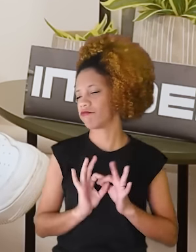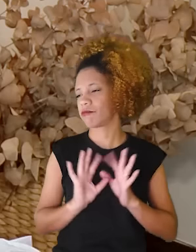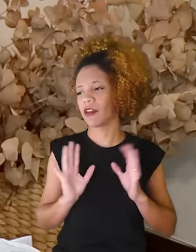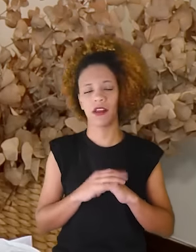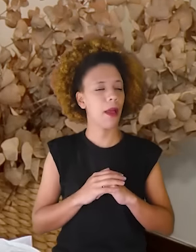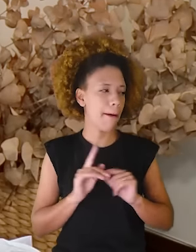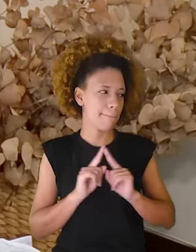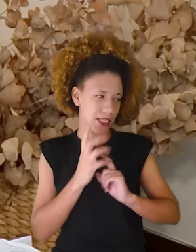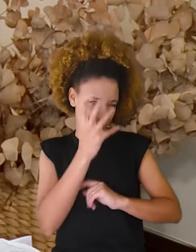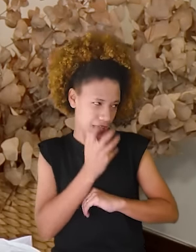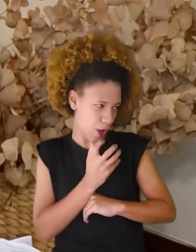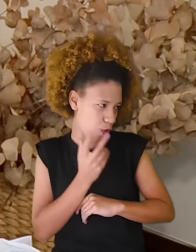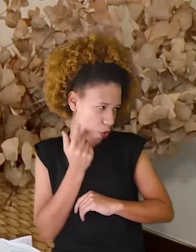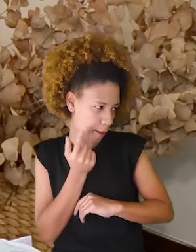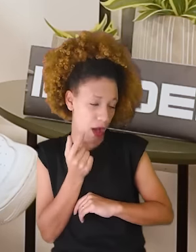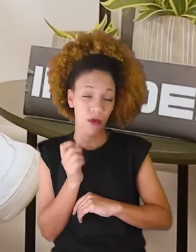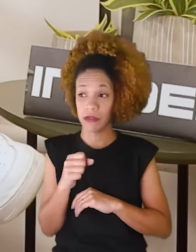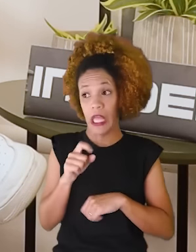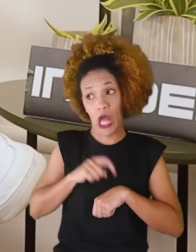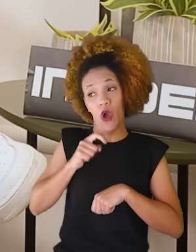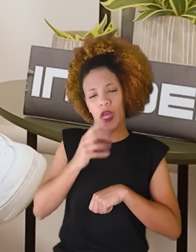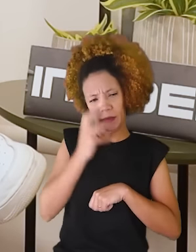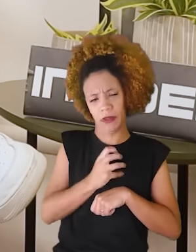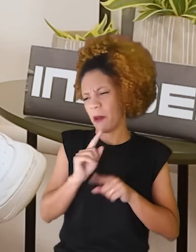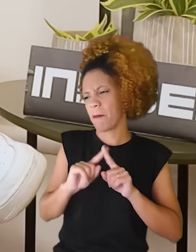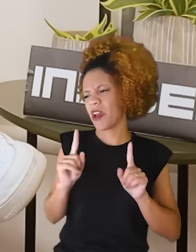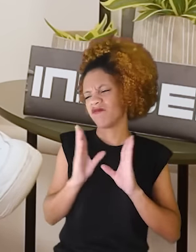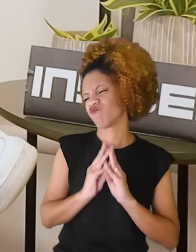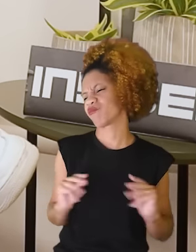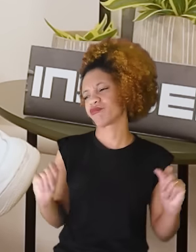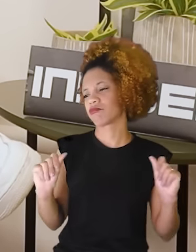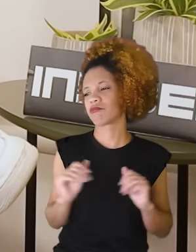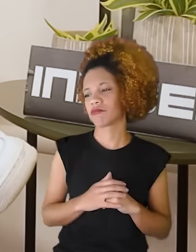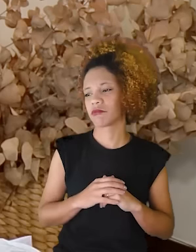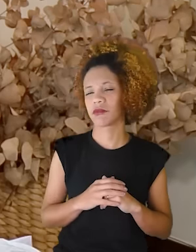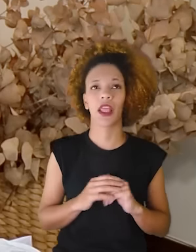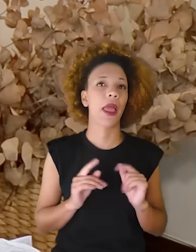é o estresse dele normal é na hora assim ele fica estressado mas depois passa tá você falou